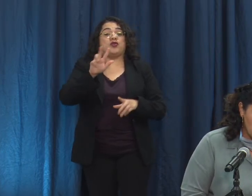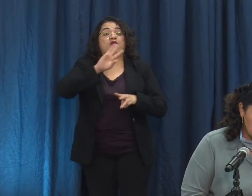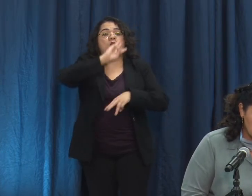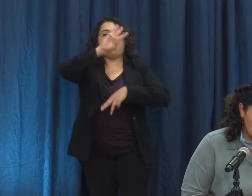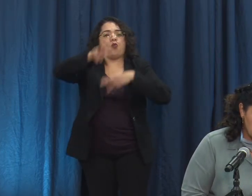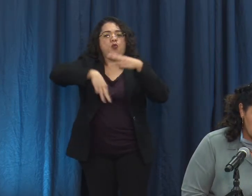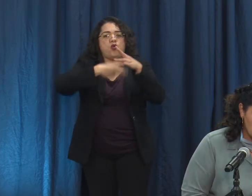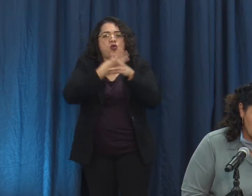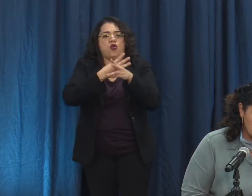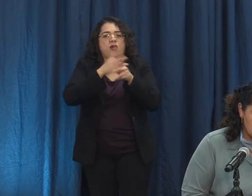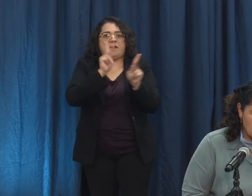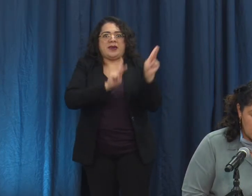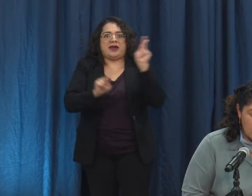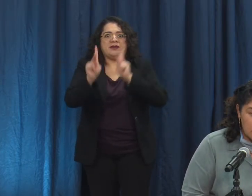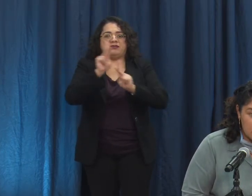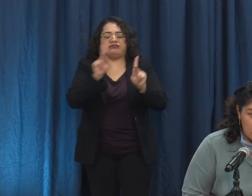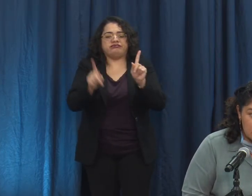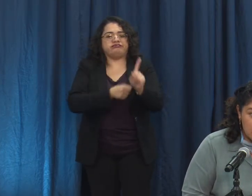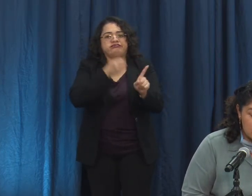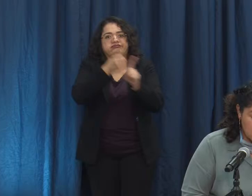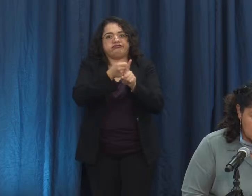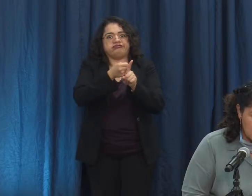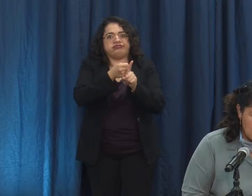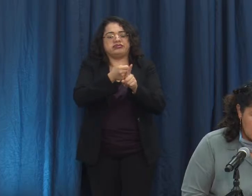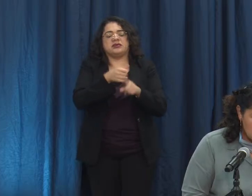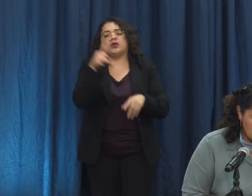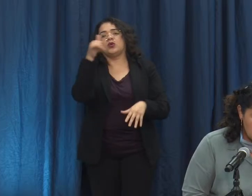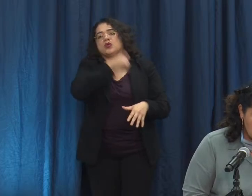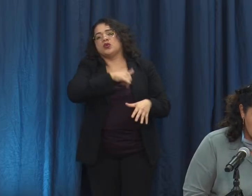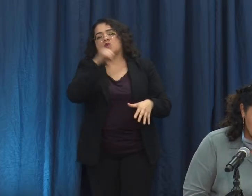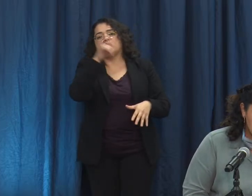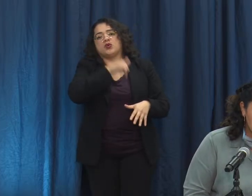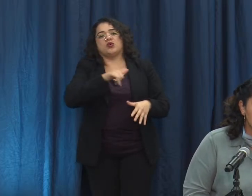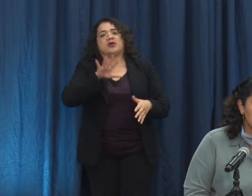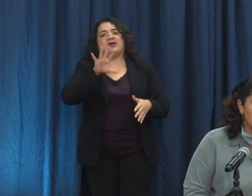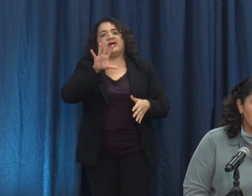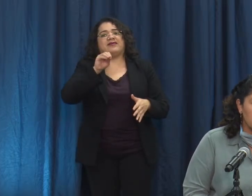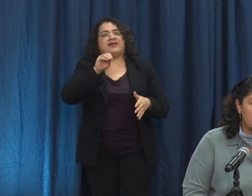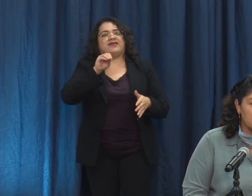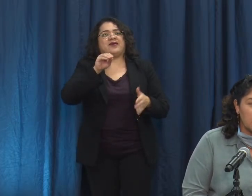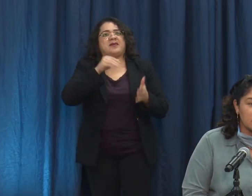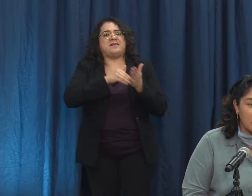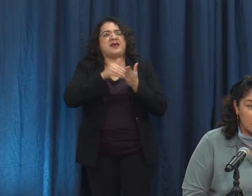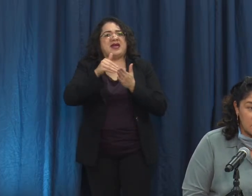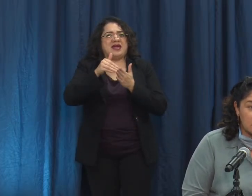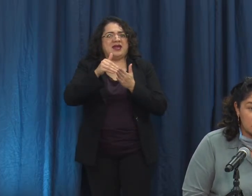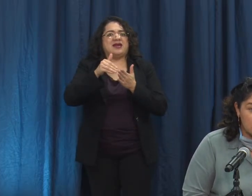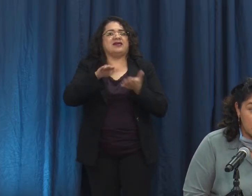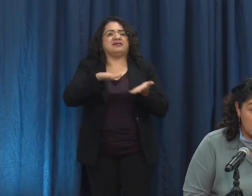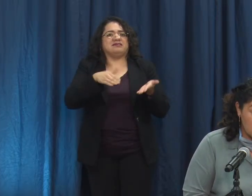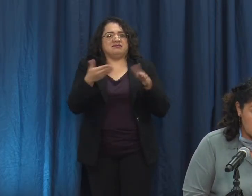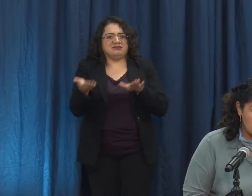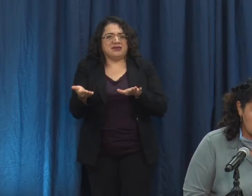momento y mató mess in cuenta me Leona's de personas incluyen dou siento sin cuenta personas aqui en la ciudad de long beach